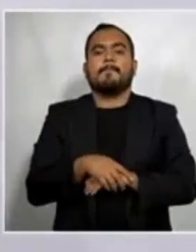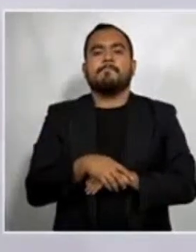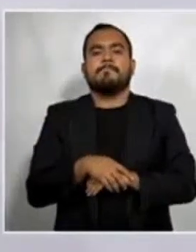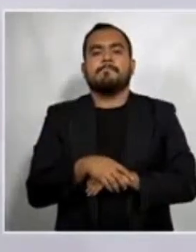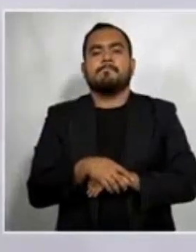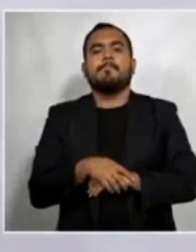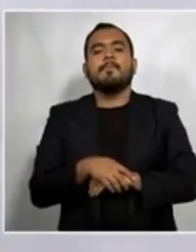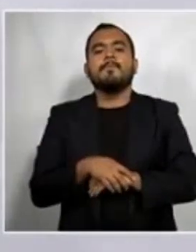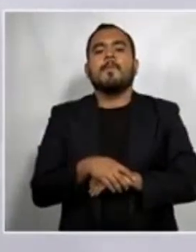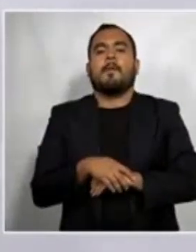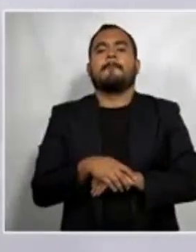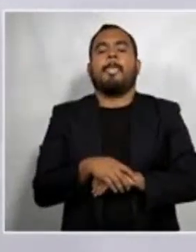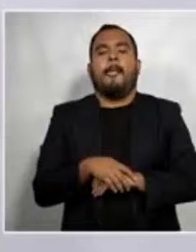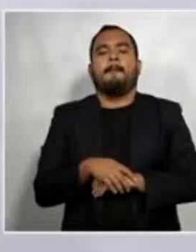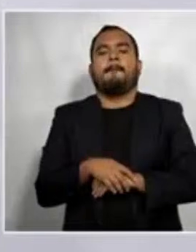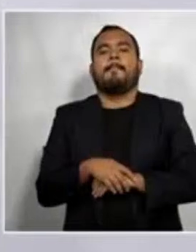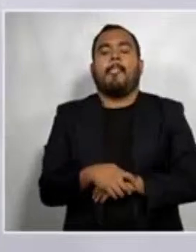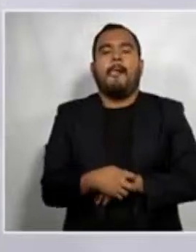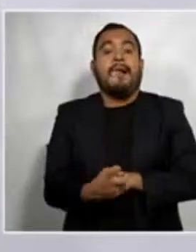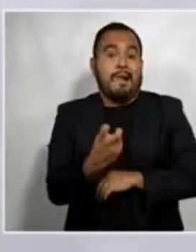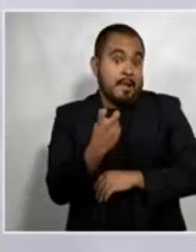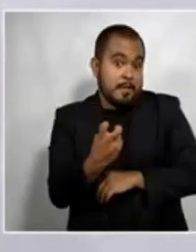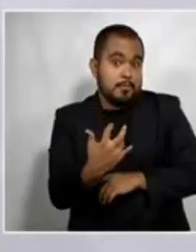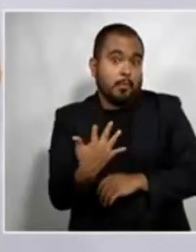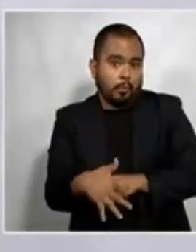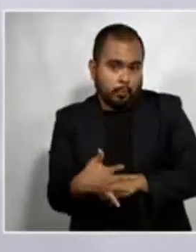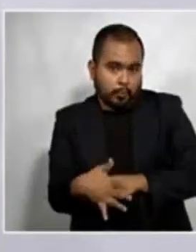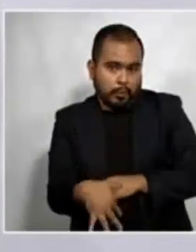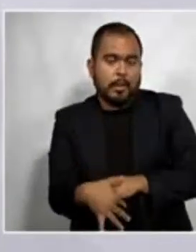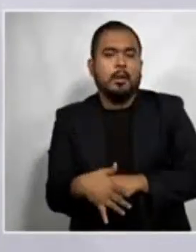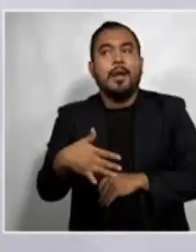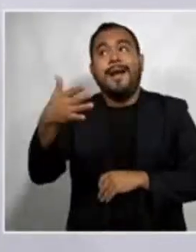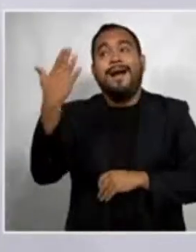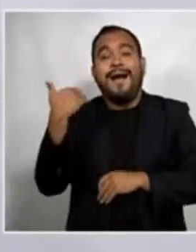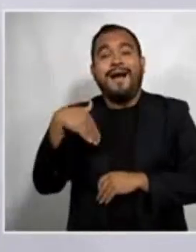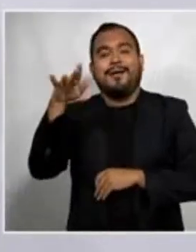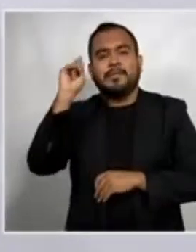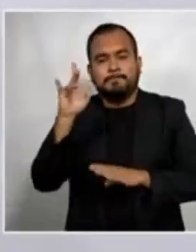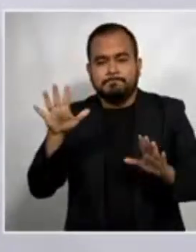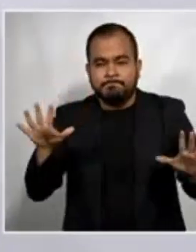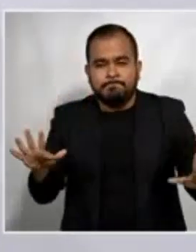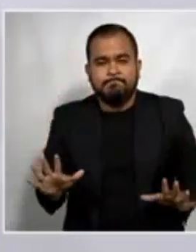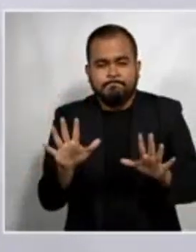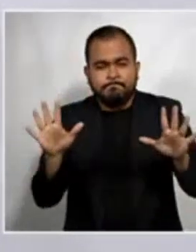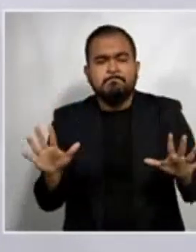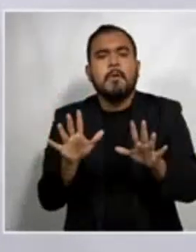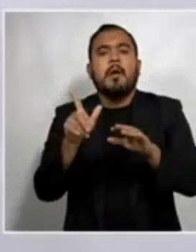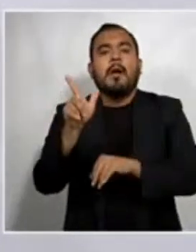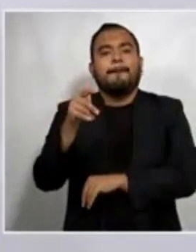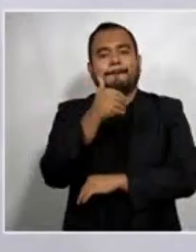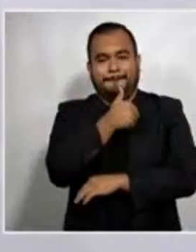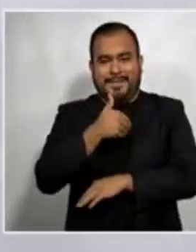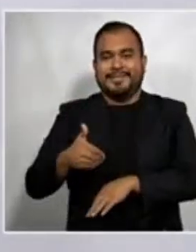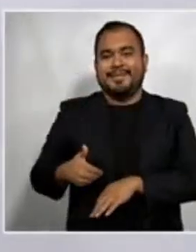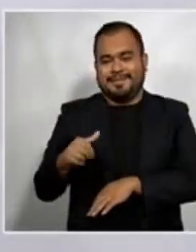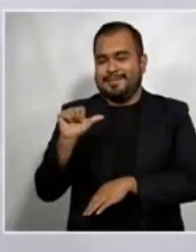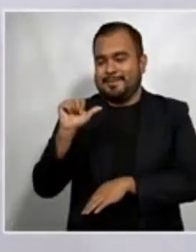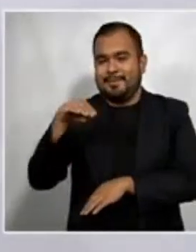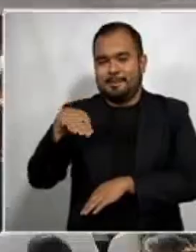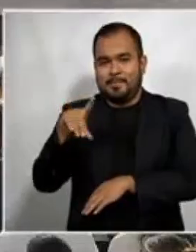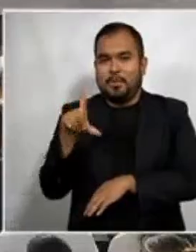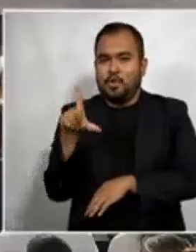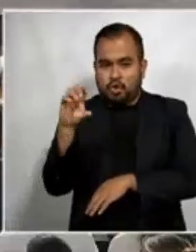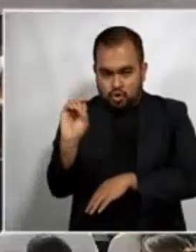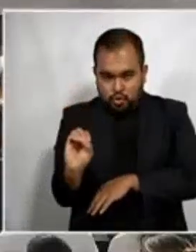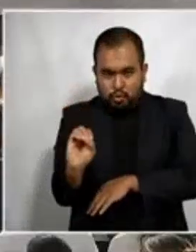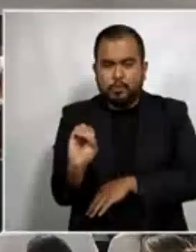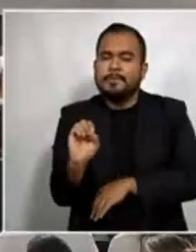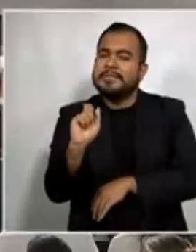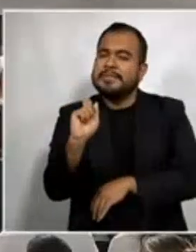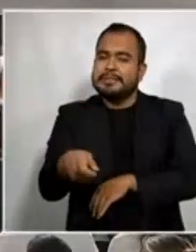y es que así como se impulsó con el presidente Andrés Manuel López Obrador el trabajo, el